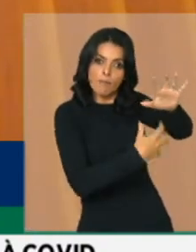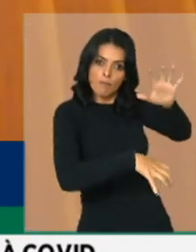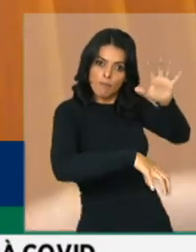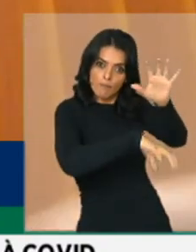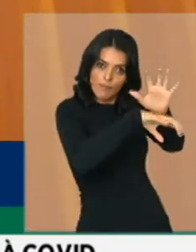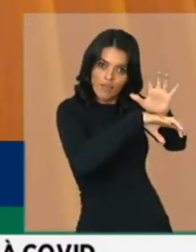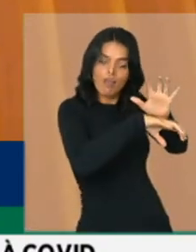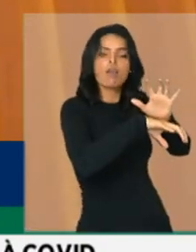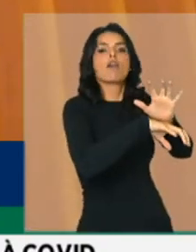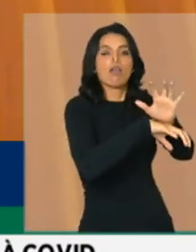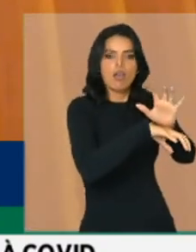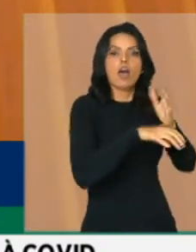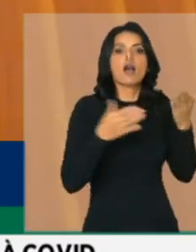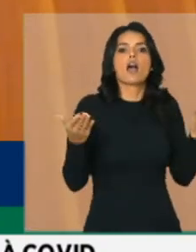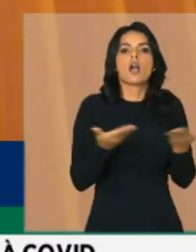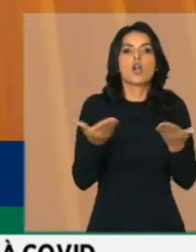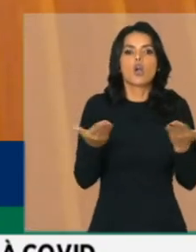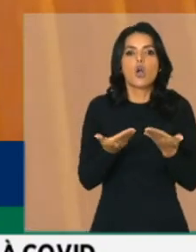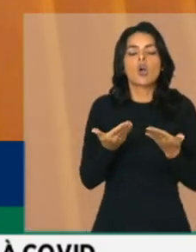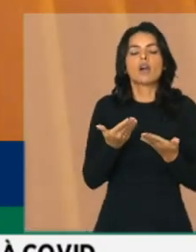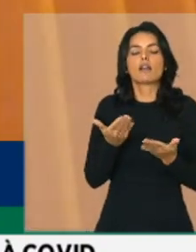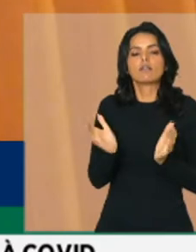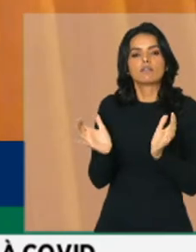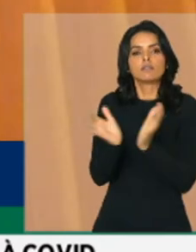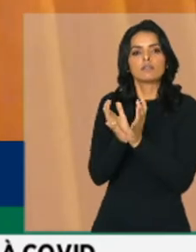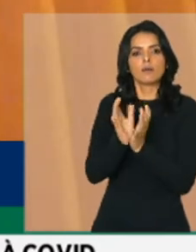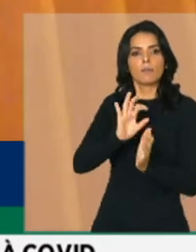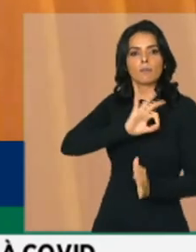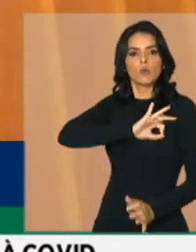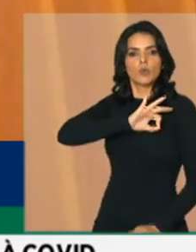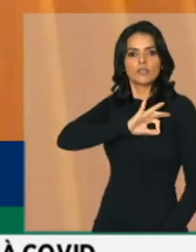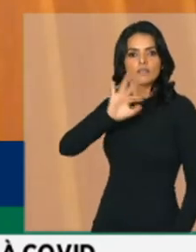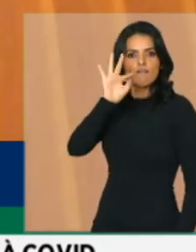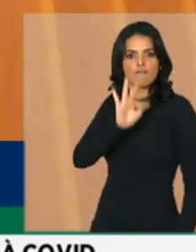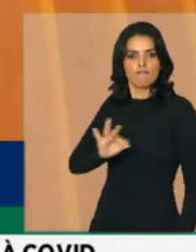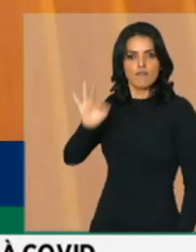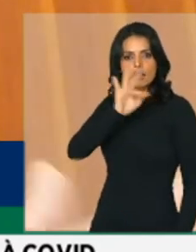QUALIDADE DA POLÍCIA FEDERAL PARA IMPEDIR O DESMATAMENTO... E QUEIMAS DE INCÊNDIOS... NA